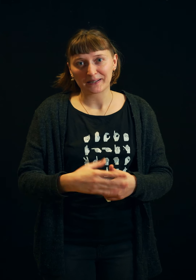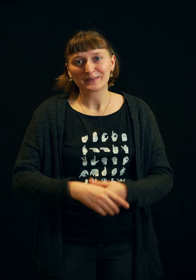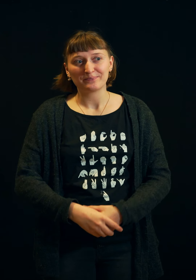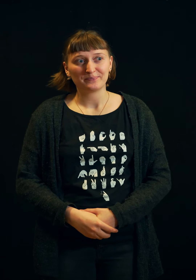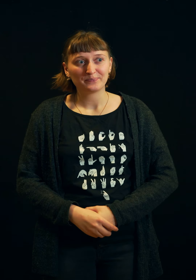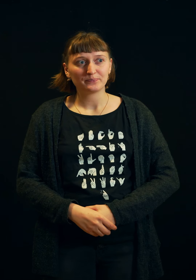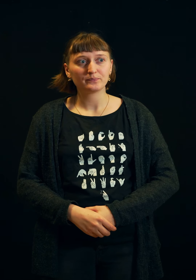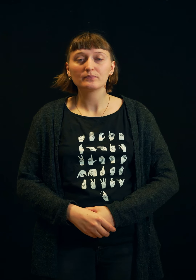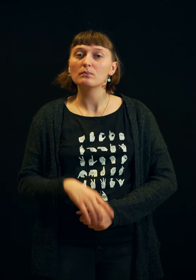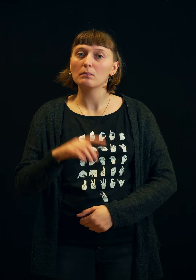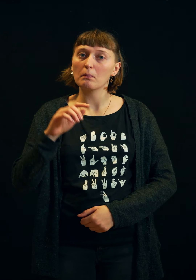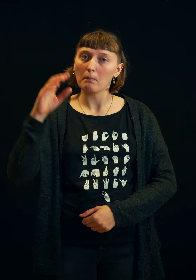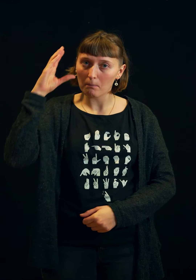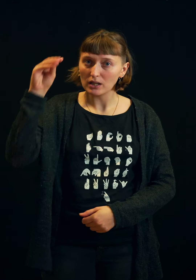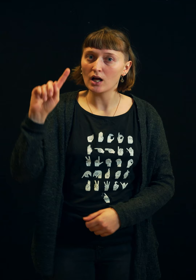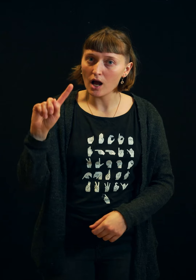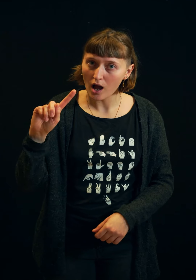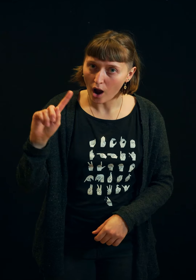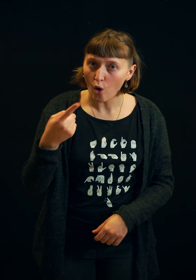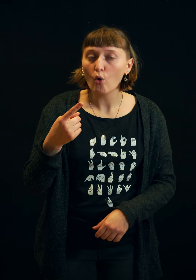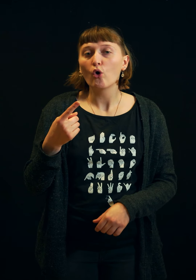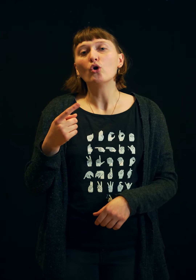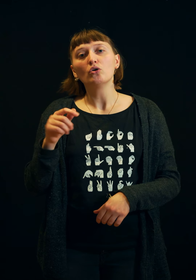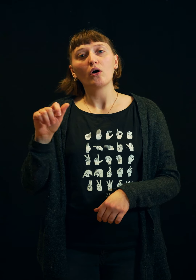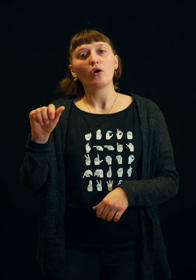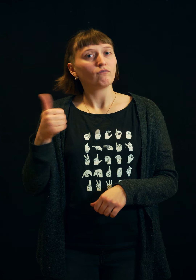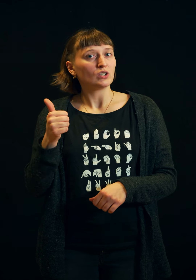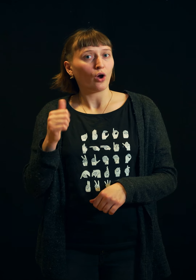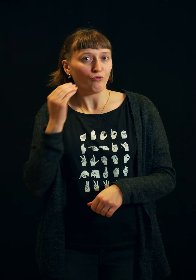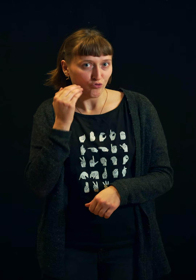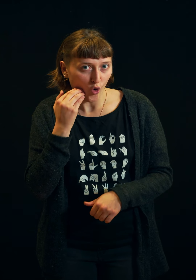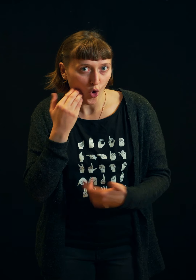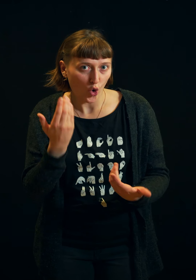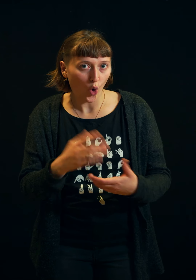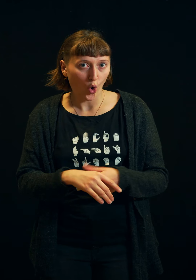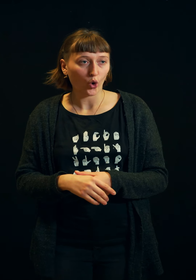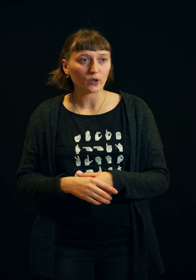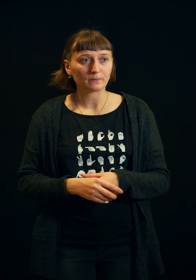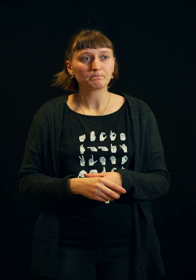Um sich ihm ob was er tat belohnend zu zeigen und heut‘ nennt er ne kleine Wohnung Eigen.